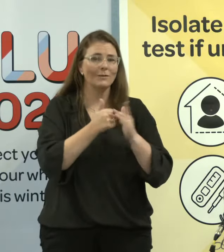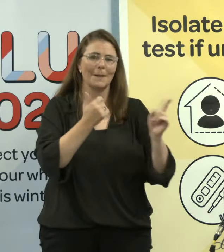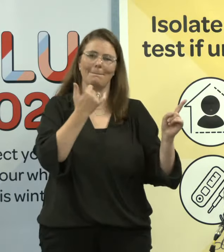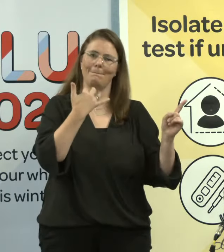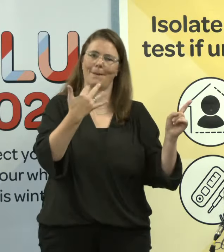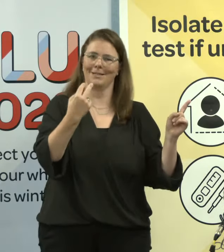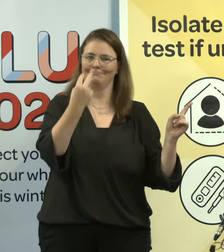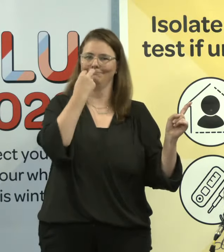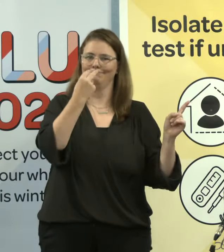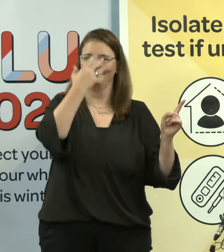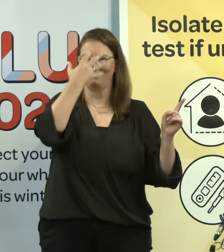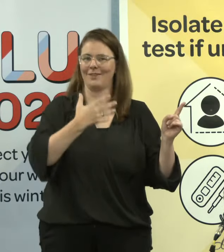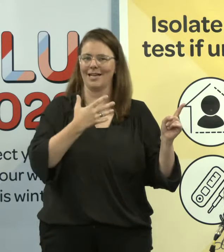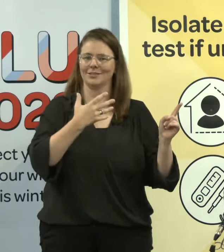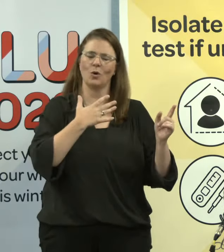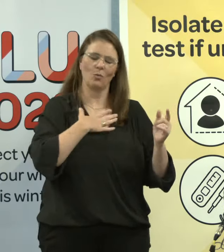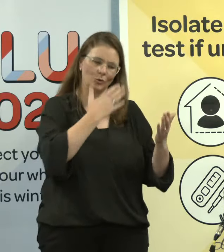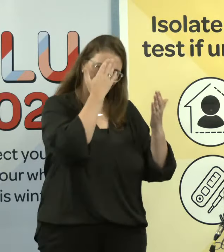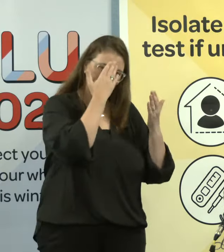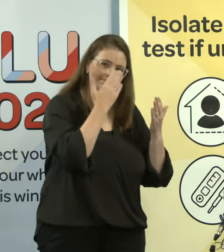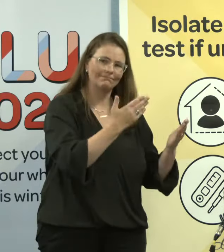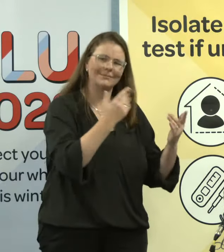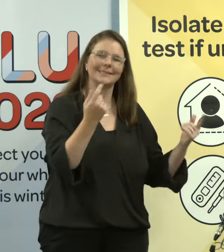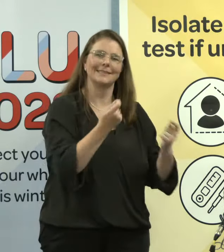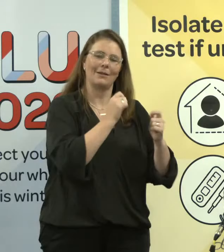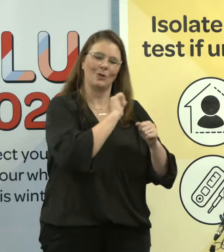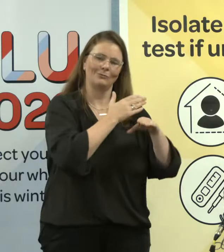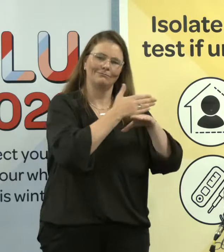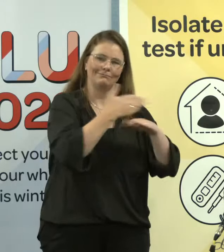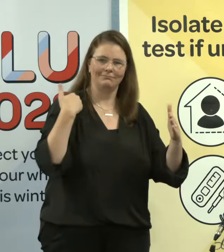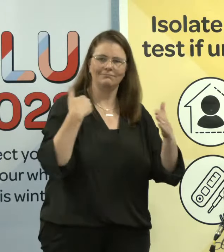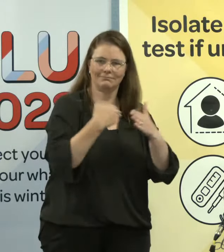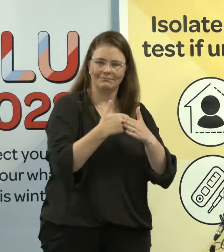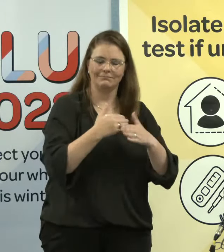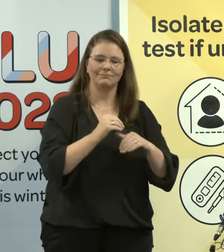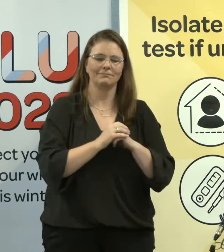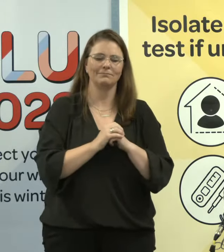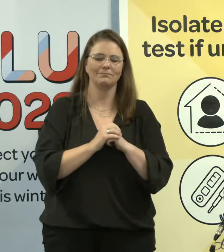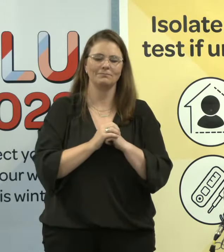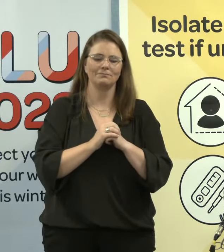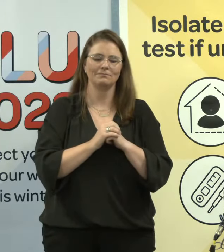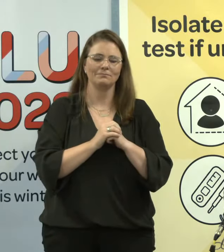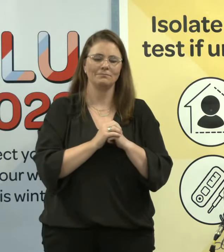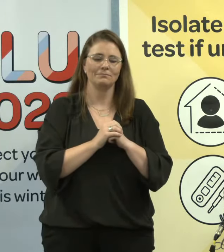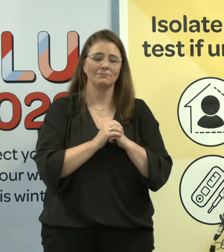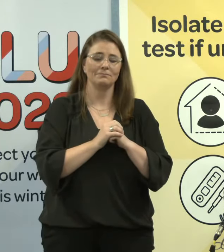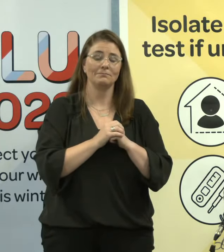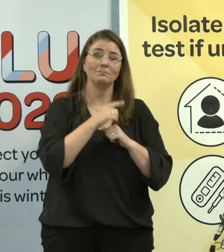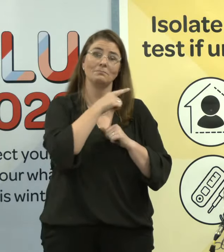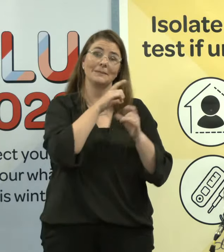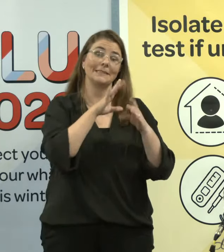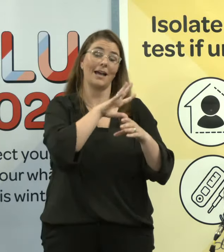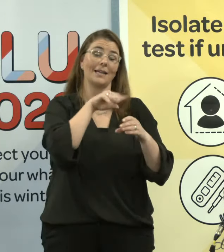tera korero, he mea nui a Takuta McElnay, he maha nga wa kanohi